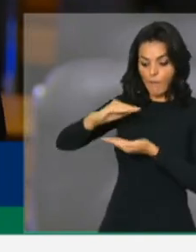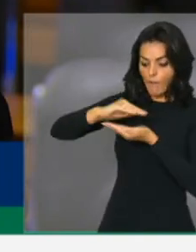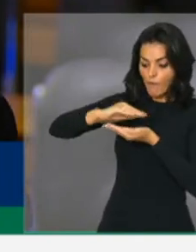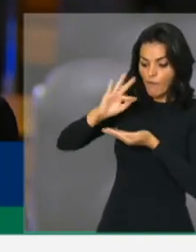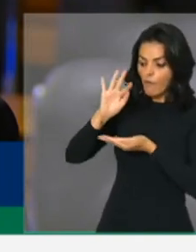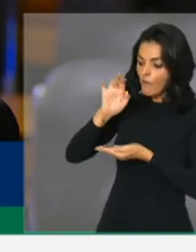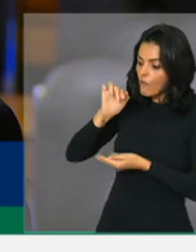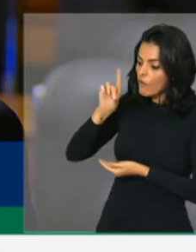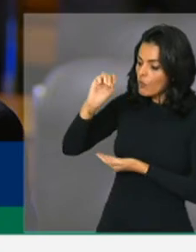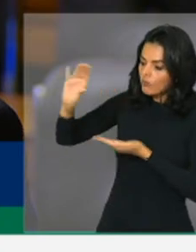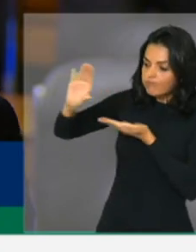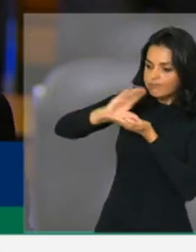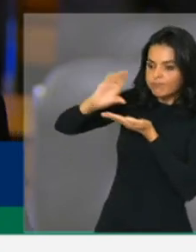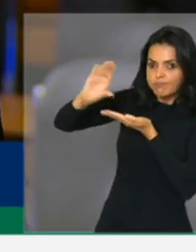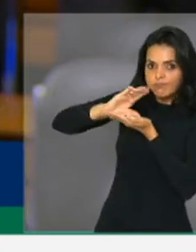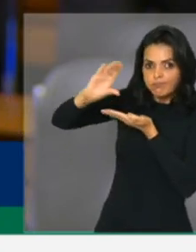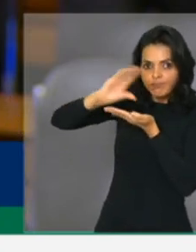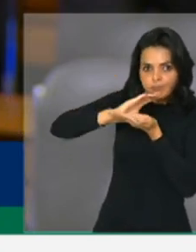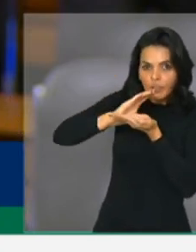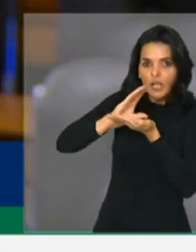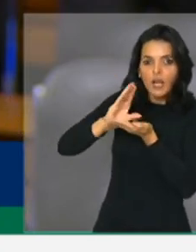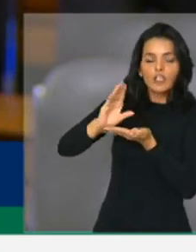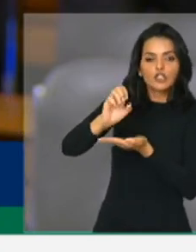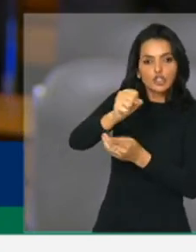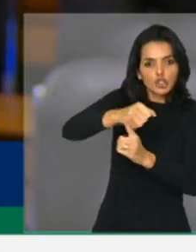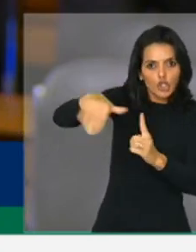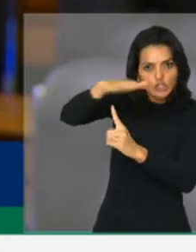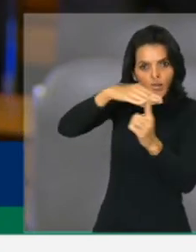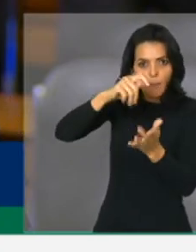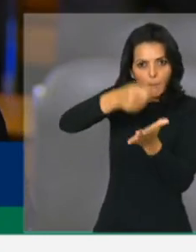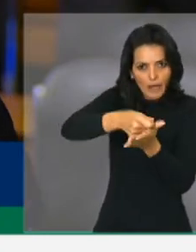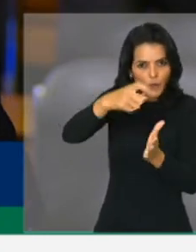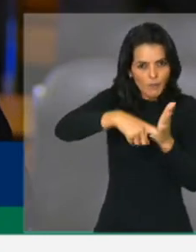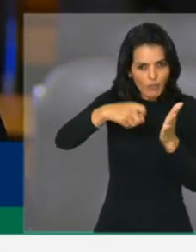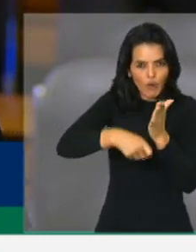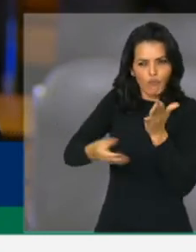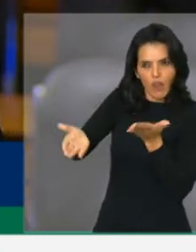DESRESPEITADOS. DE NOVO, INSISTO, SE NÃO DERMOS O EXEMPLO RIGOROSO PARA ESSAS